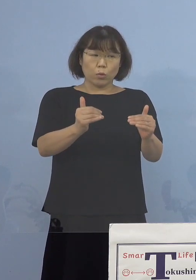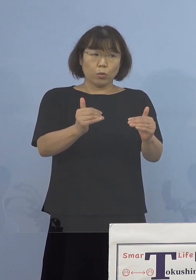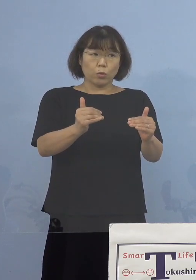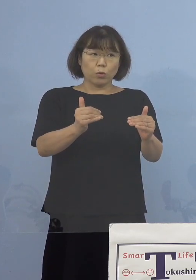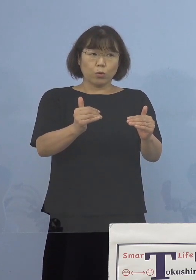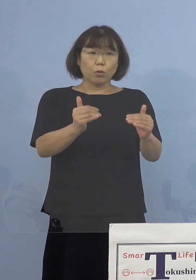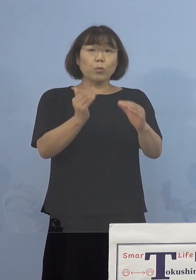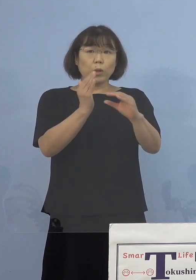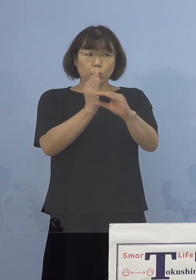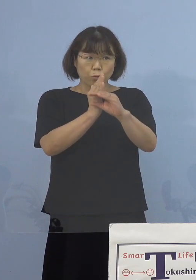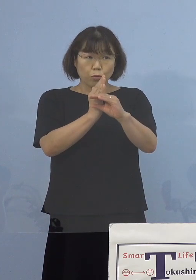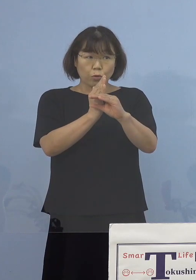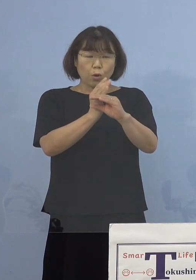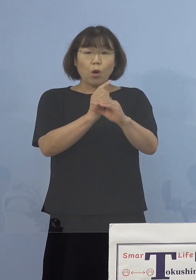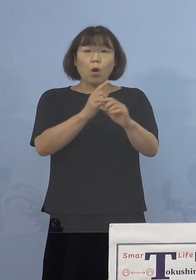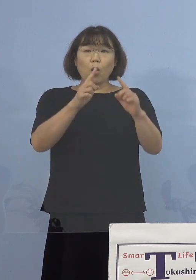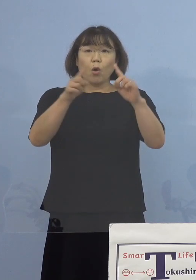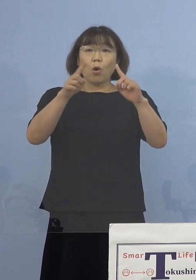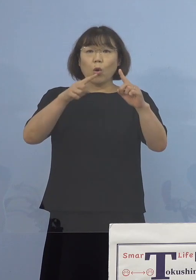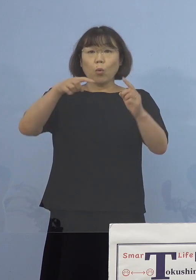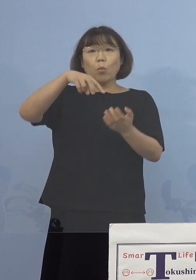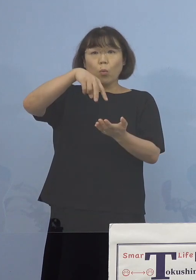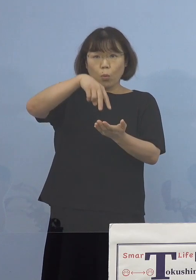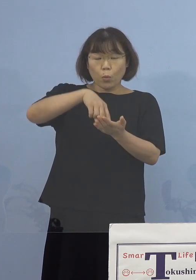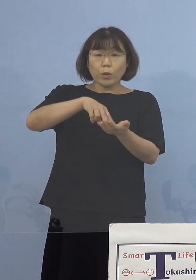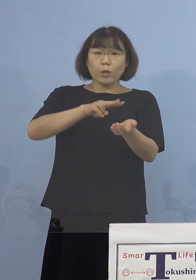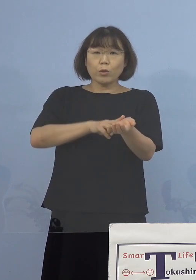（徳島新聞社） 公立でないのと、検査を進めているというのは